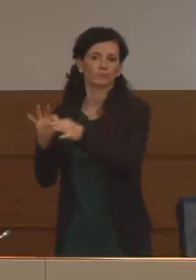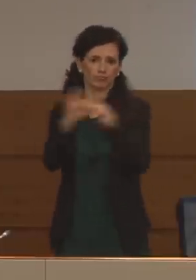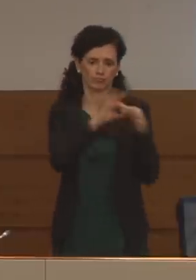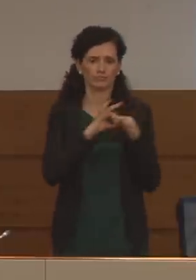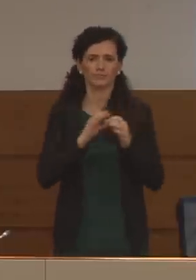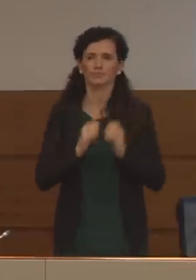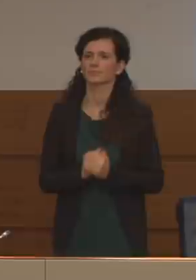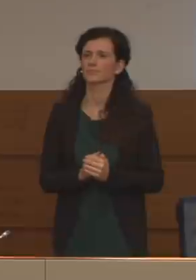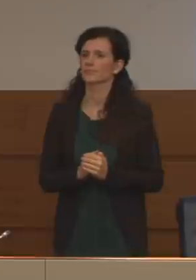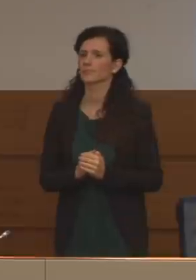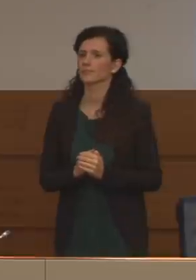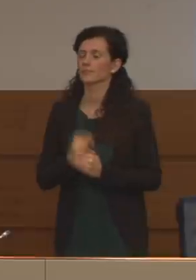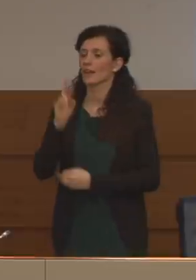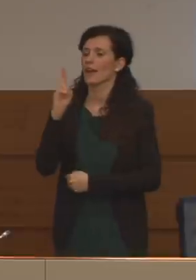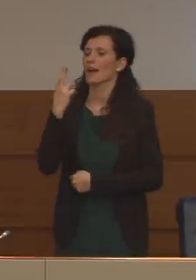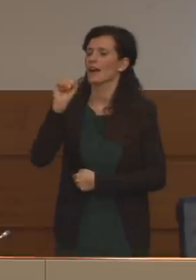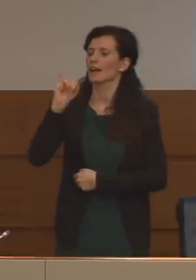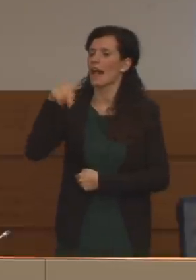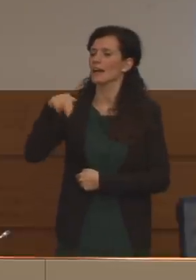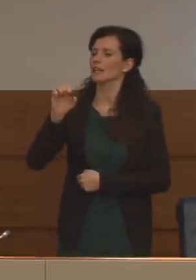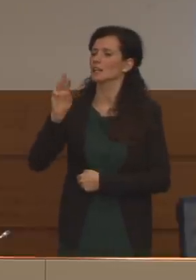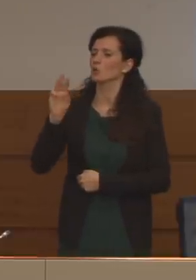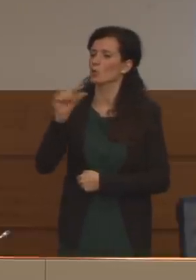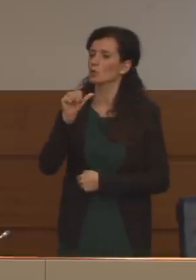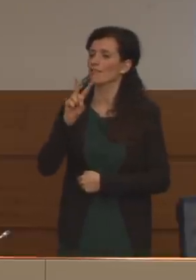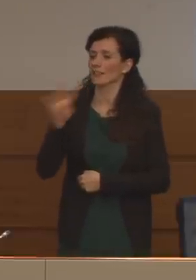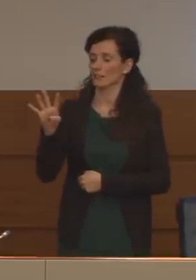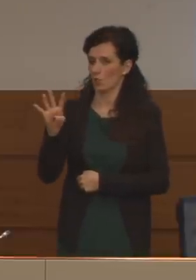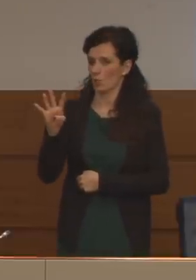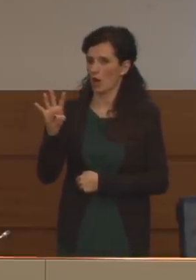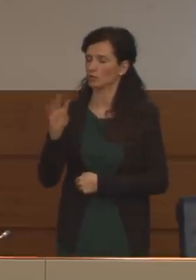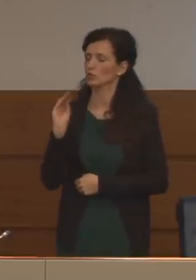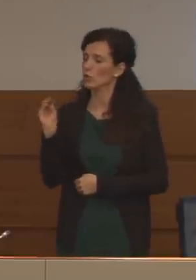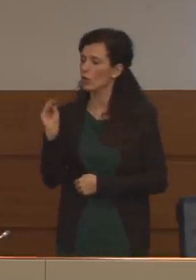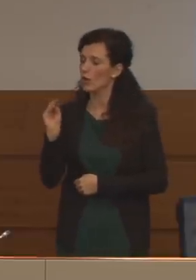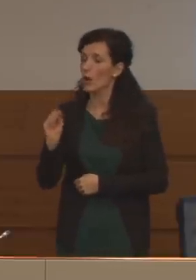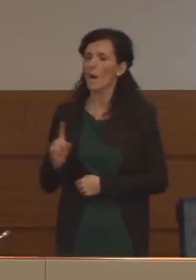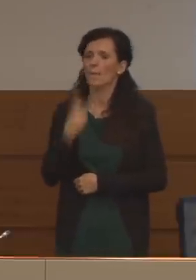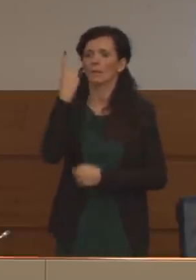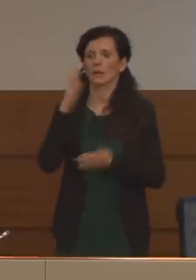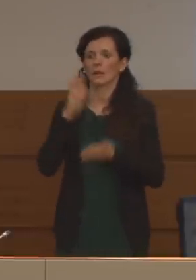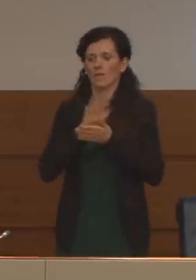(domanda giornalista) Stefano Corradino Rai News24, per la prima volta ci sono 2 nuove regioni con